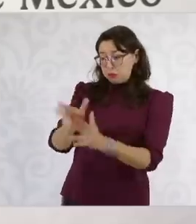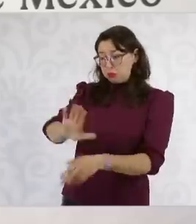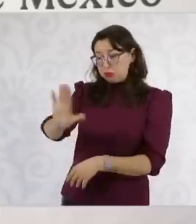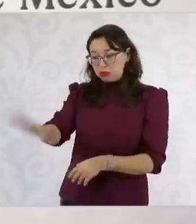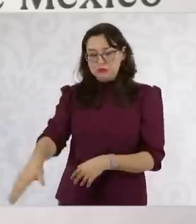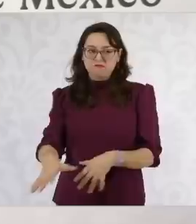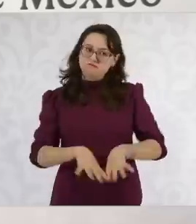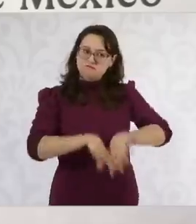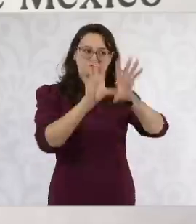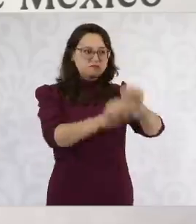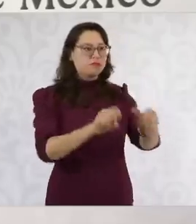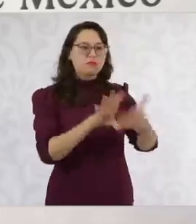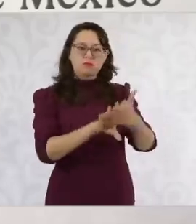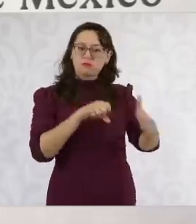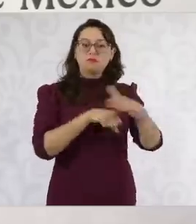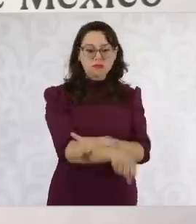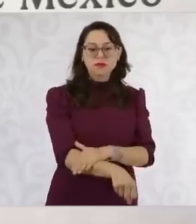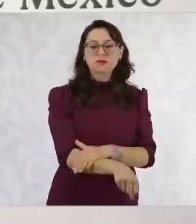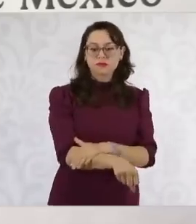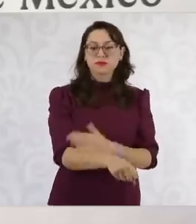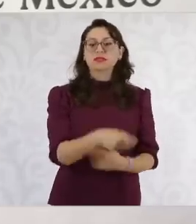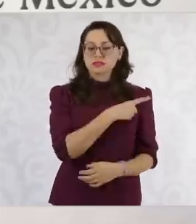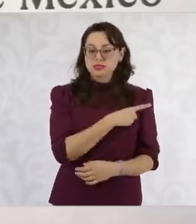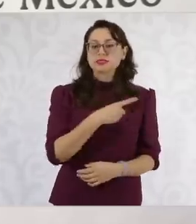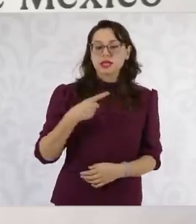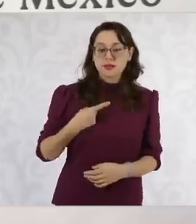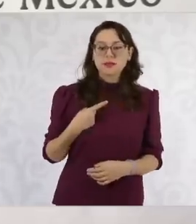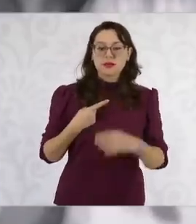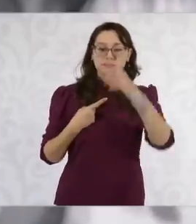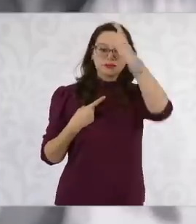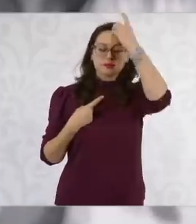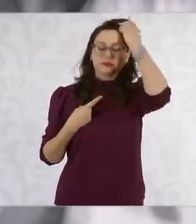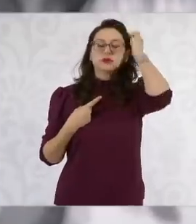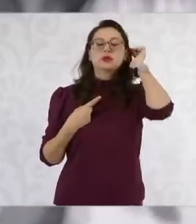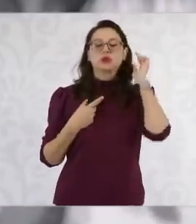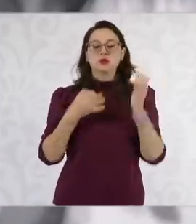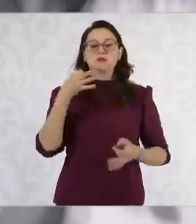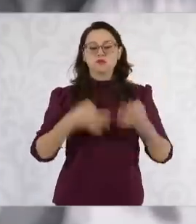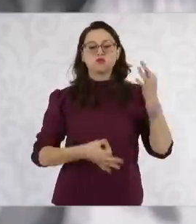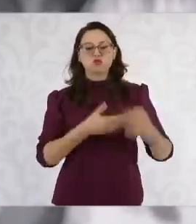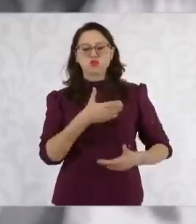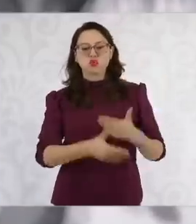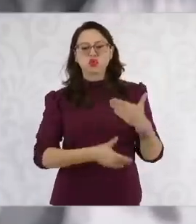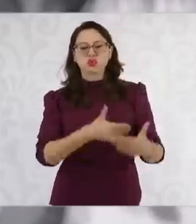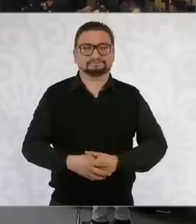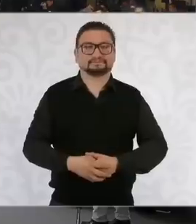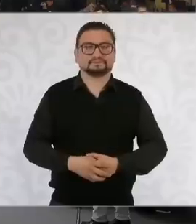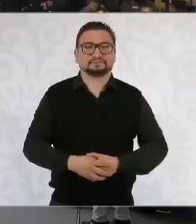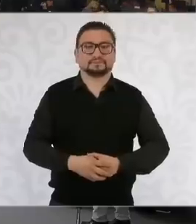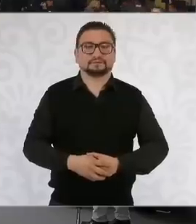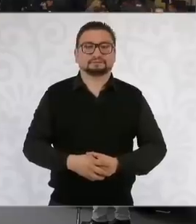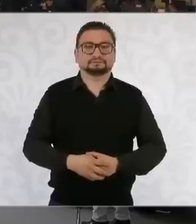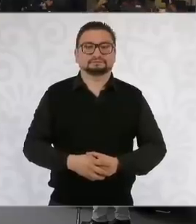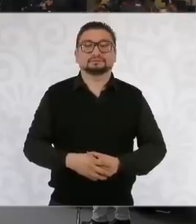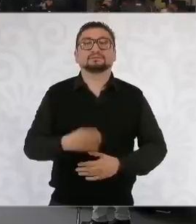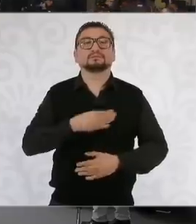delito Obviamente con eh todo el debido proceso que tenga que llevarse Buenos días presidenta